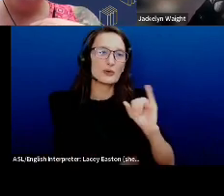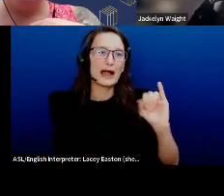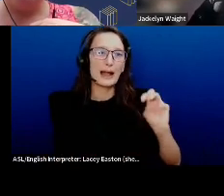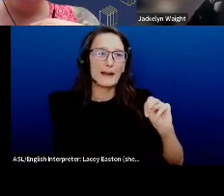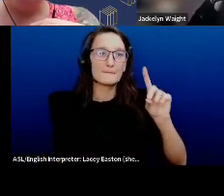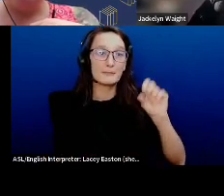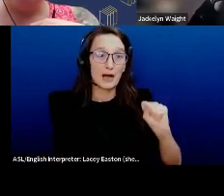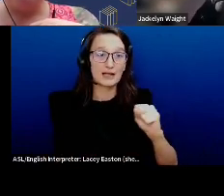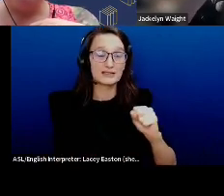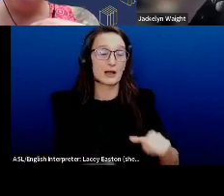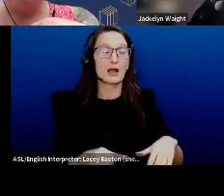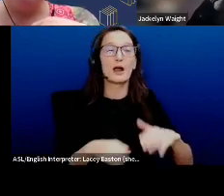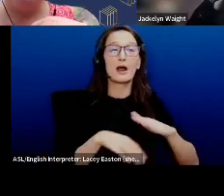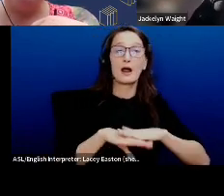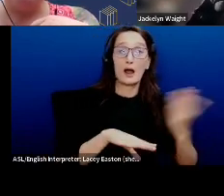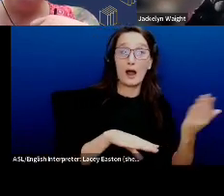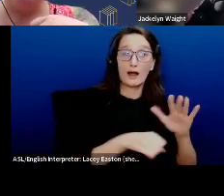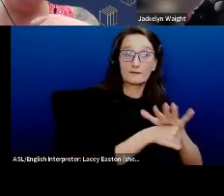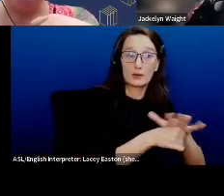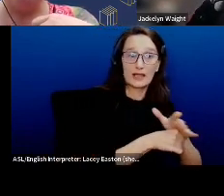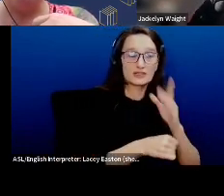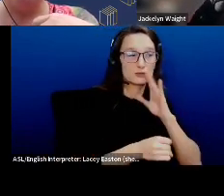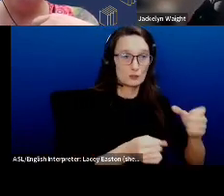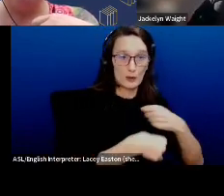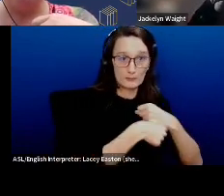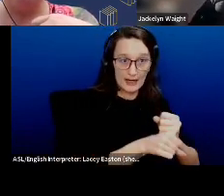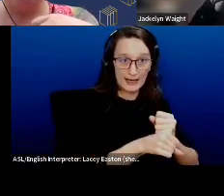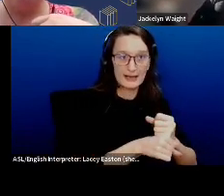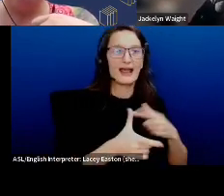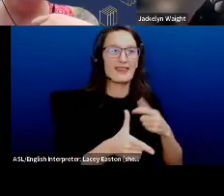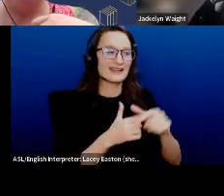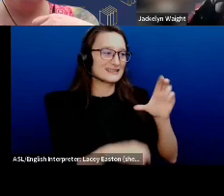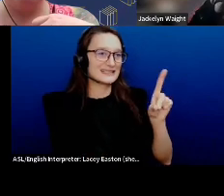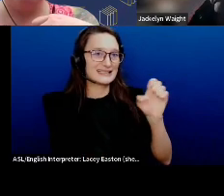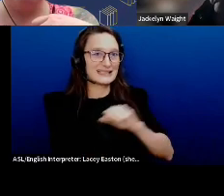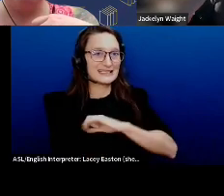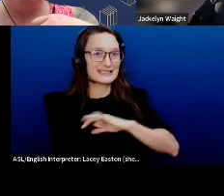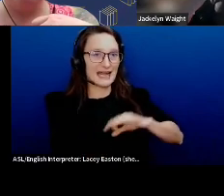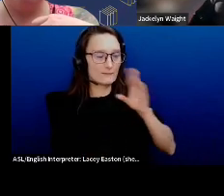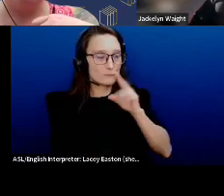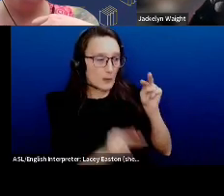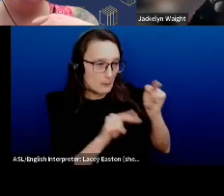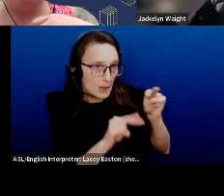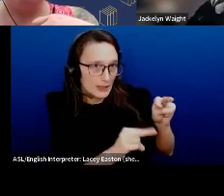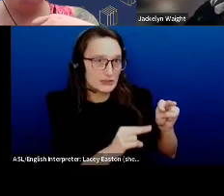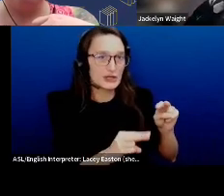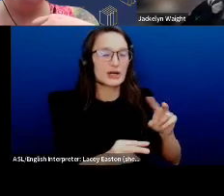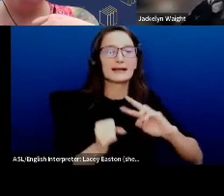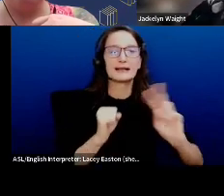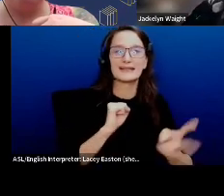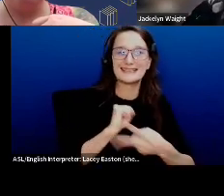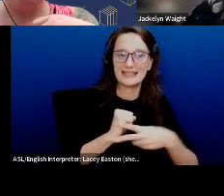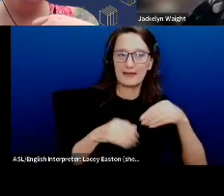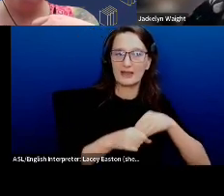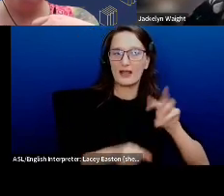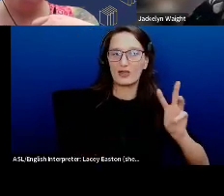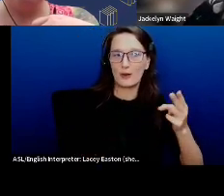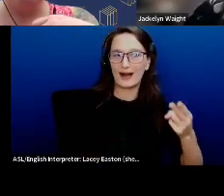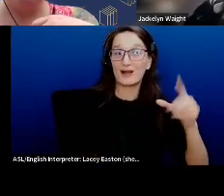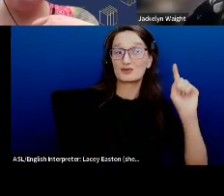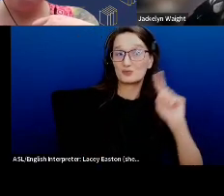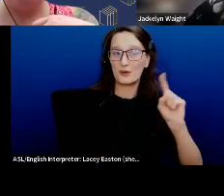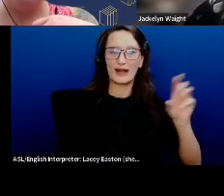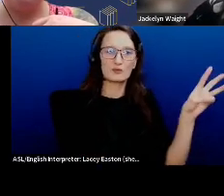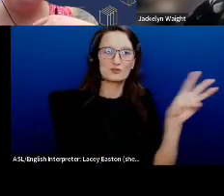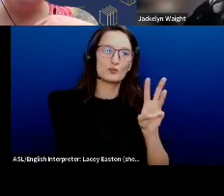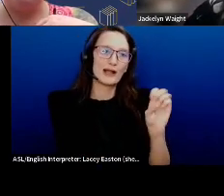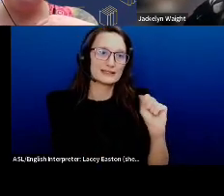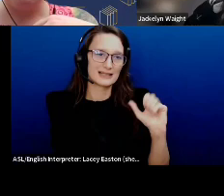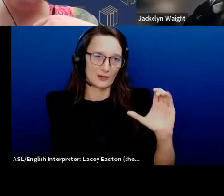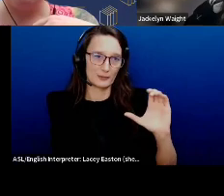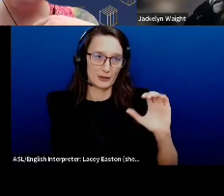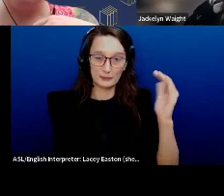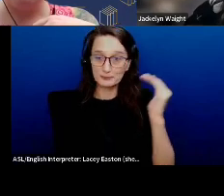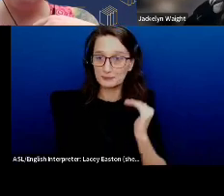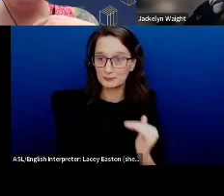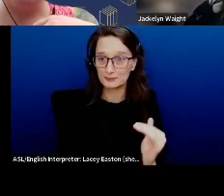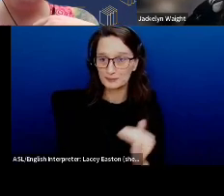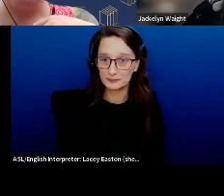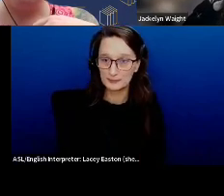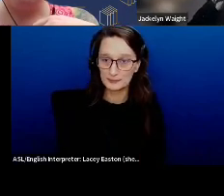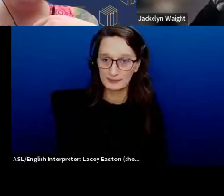por el personal del CDE. Se almacenan en un almacén de la biblioteca de préstamos en West Sacramento. Diapositiva.